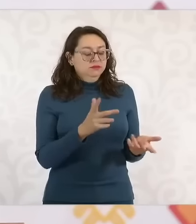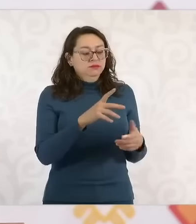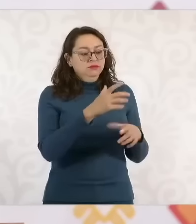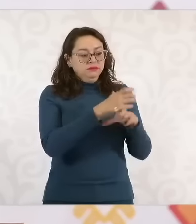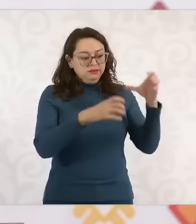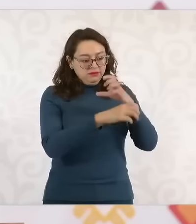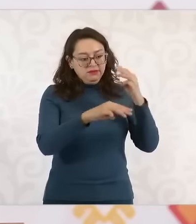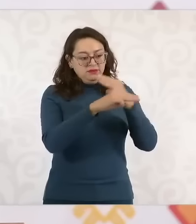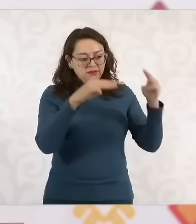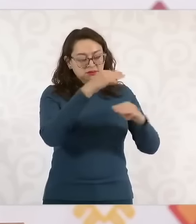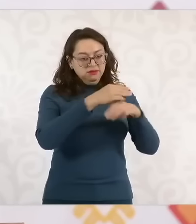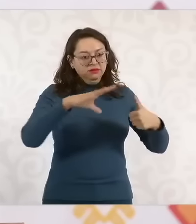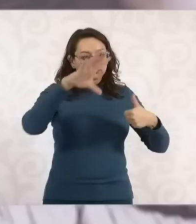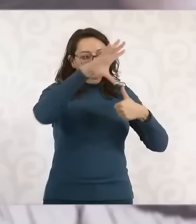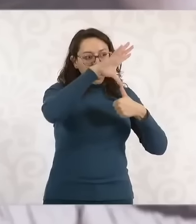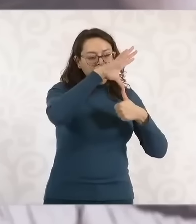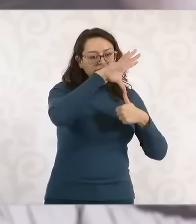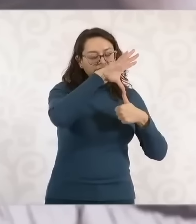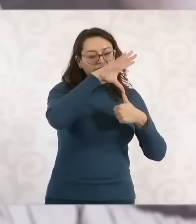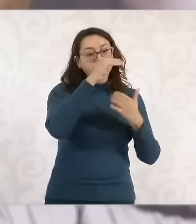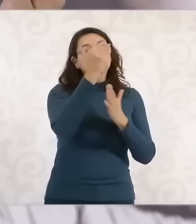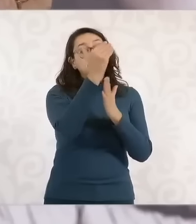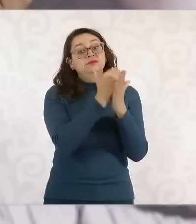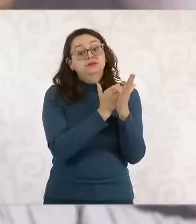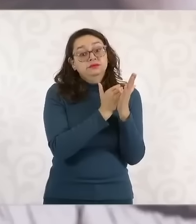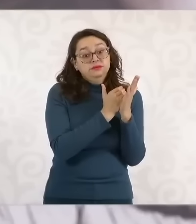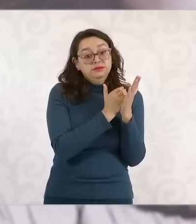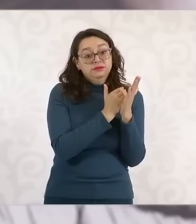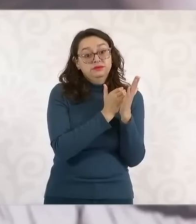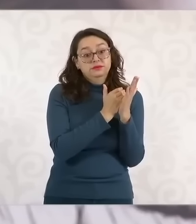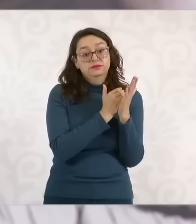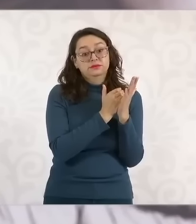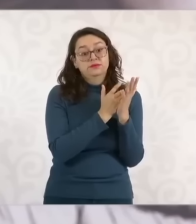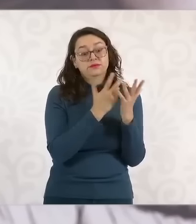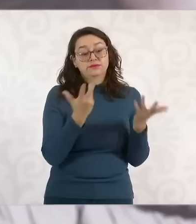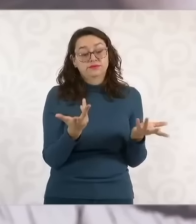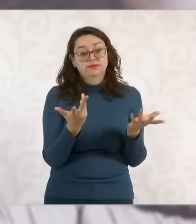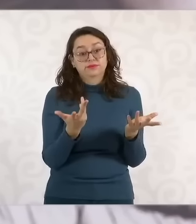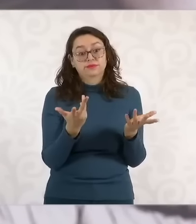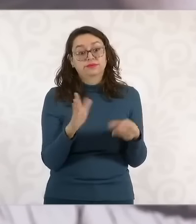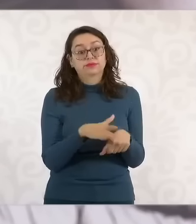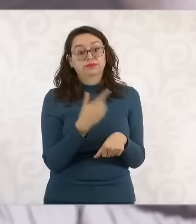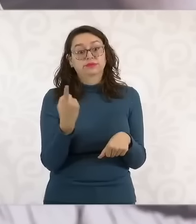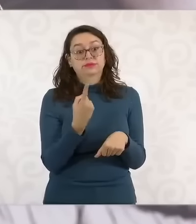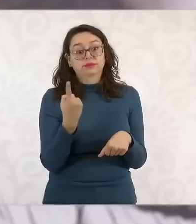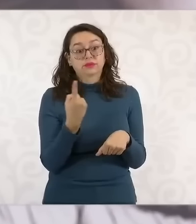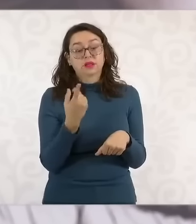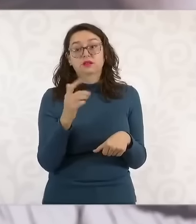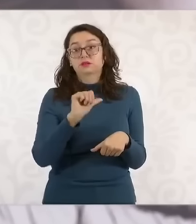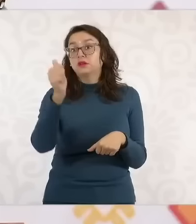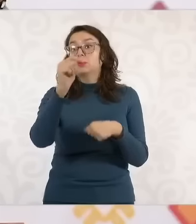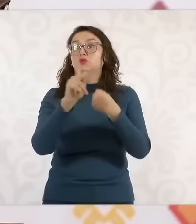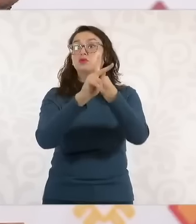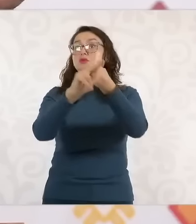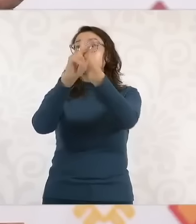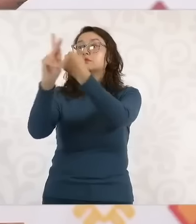se reduzca porque ya Estados Unidos estableció aranceles menores para esas regiones sin pedirles